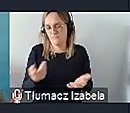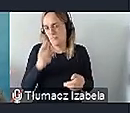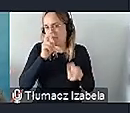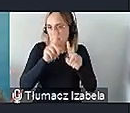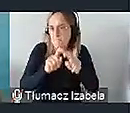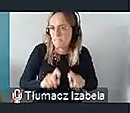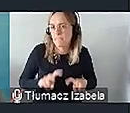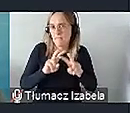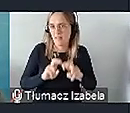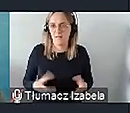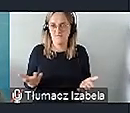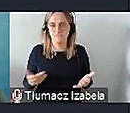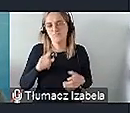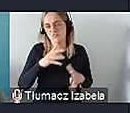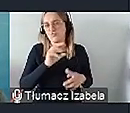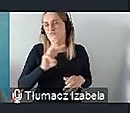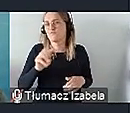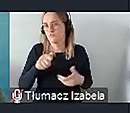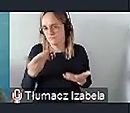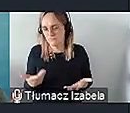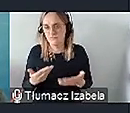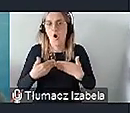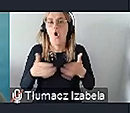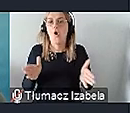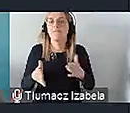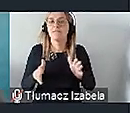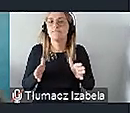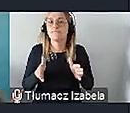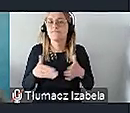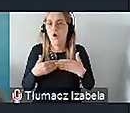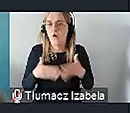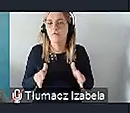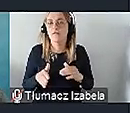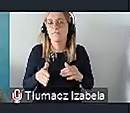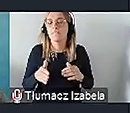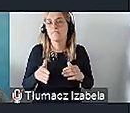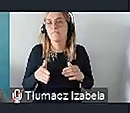I The Noun Project to strona z otwartymi zasobami, czyli na licencji Commons Creative.